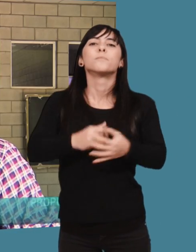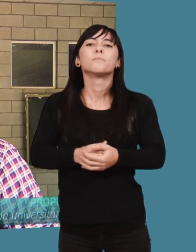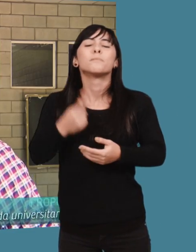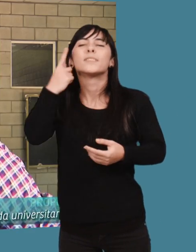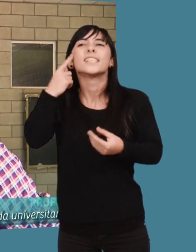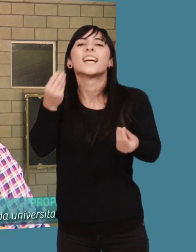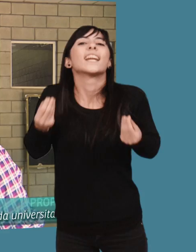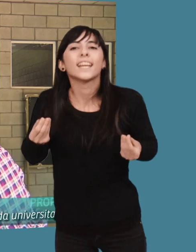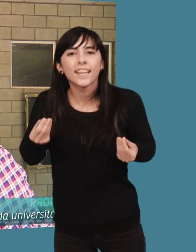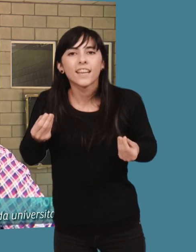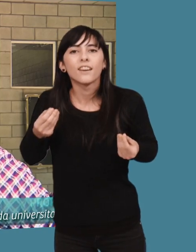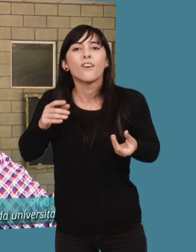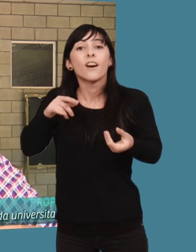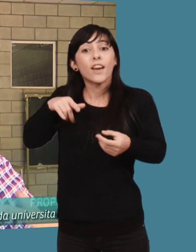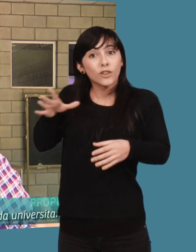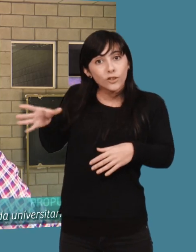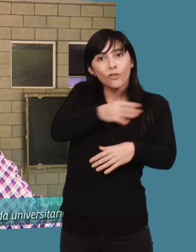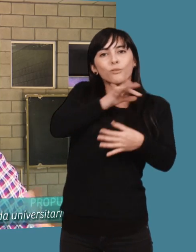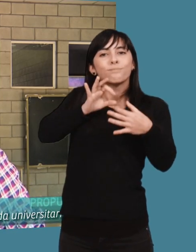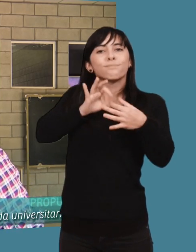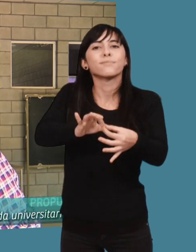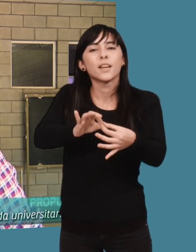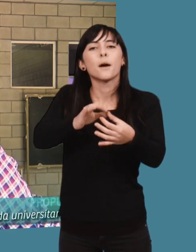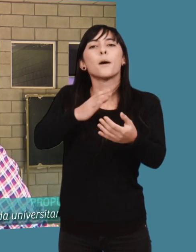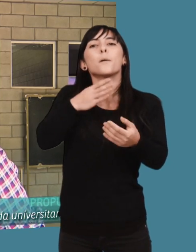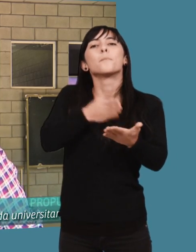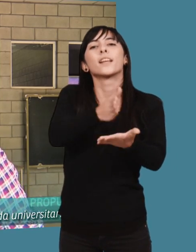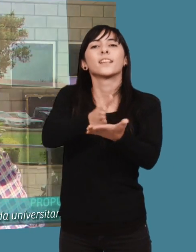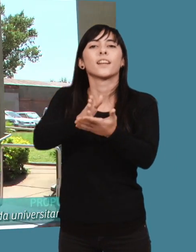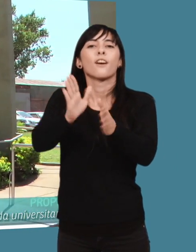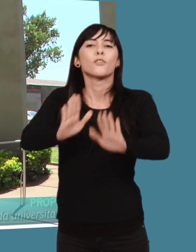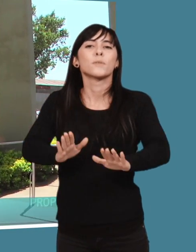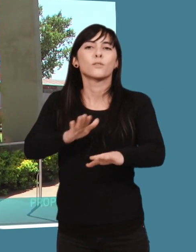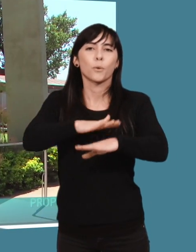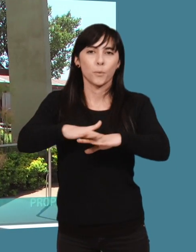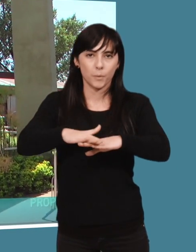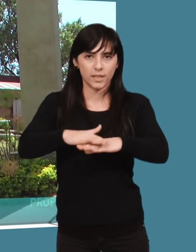pensando un poco como eso, va a ser aplicado en las materias de ciclo de formación básica.